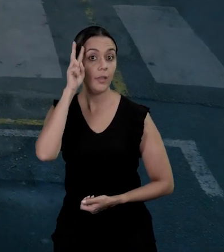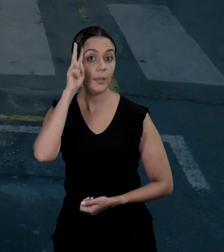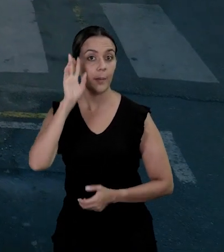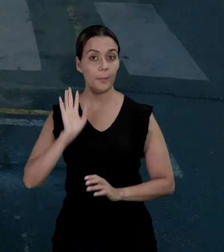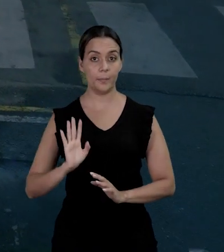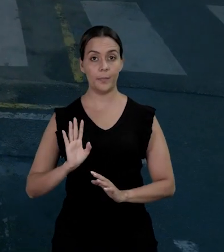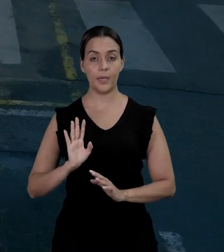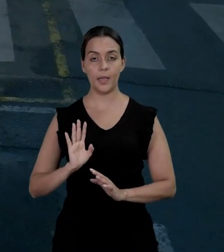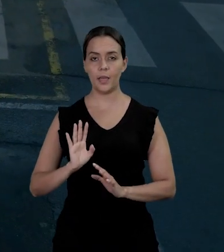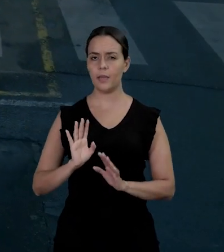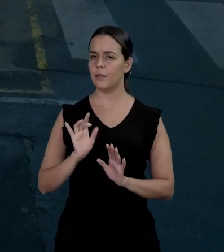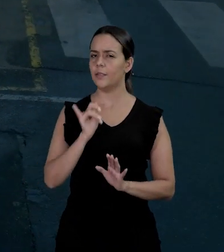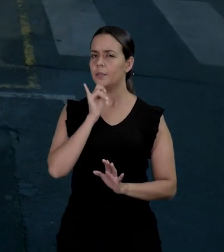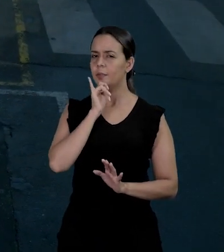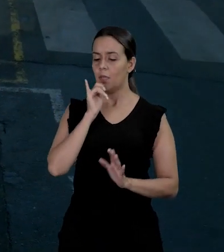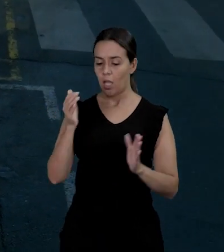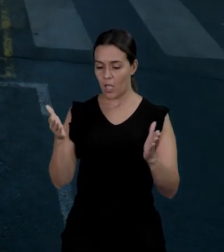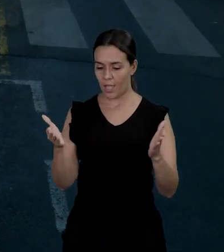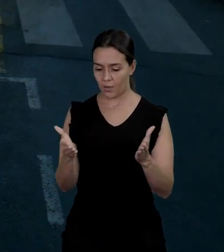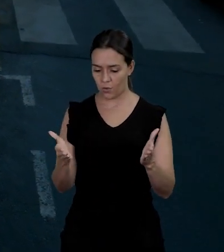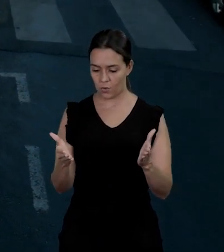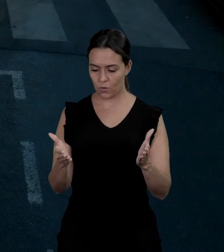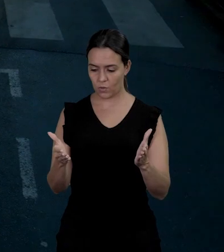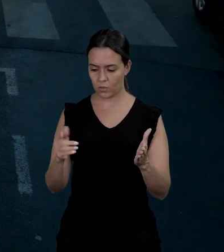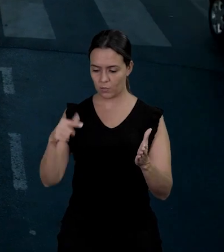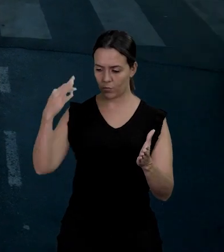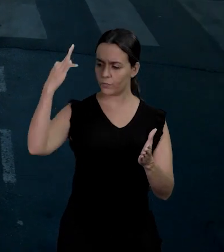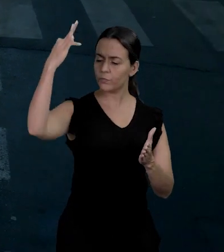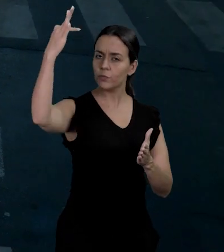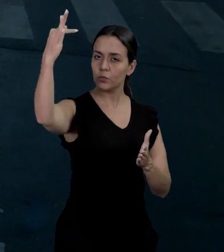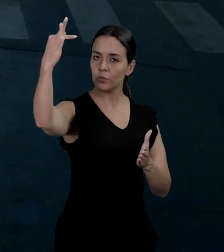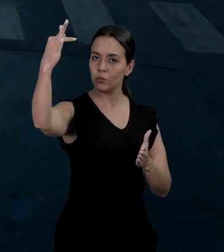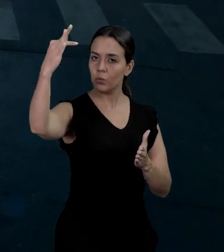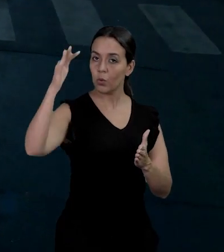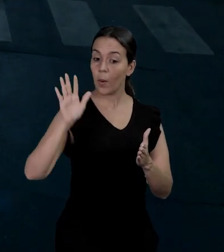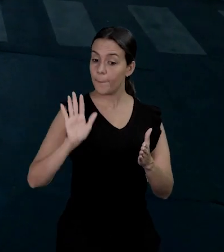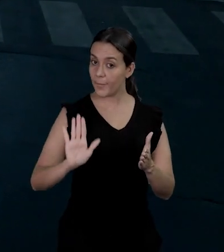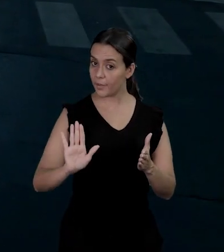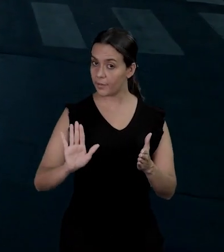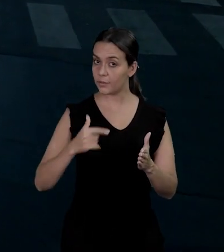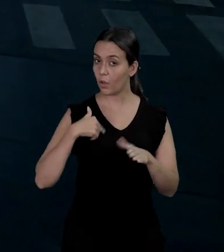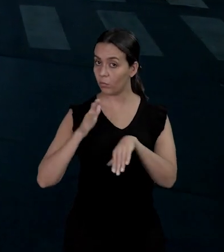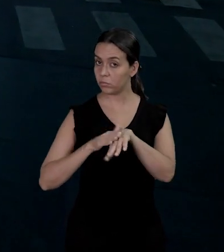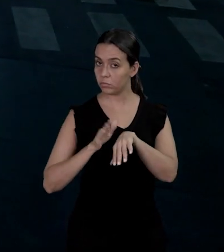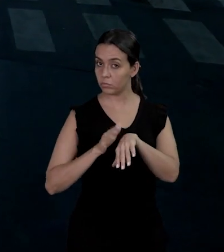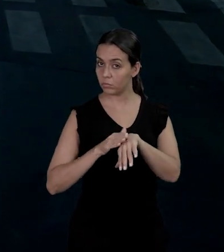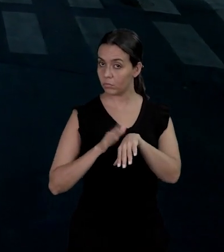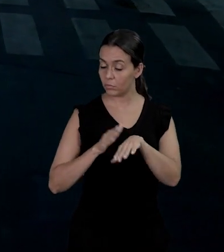Mas é importante lembrar que não é só o presente que cria o futuro. Lógico que todas as ações que eu faço aqui,